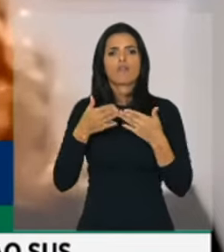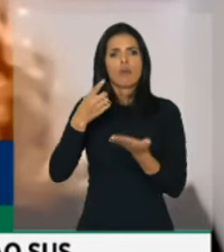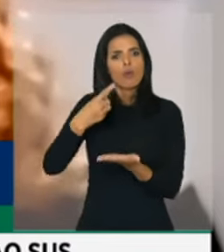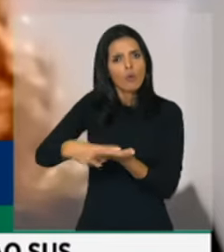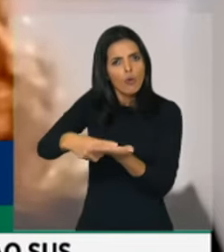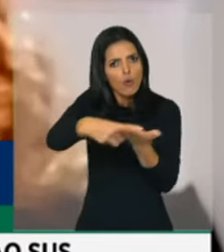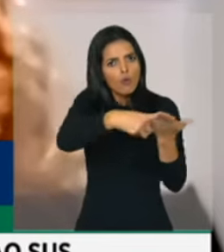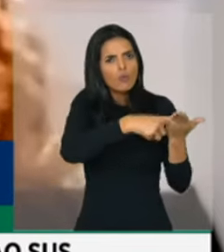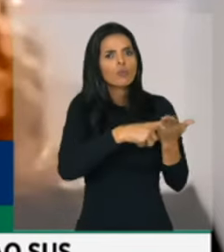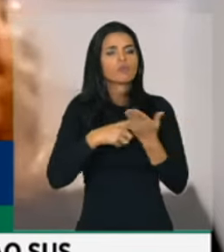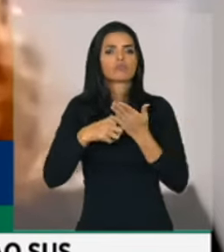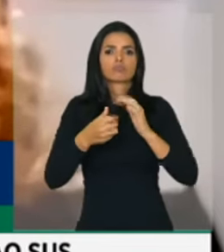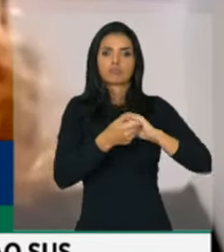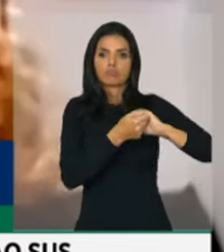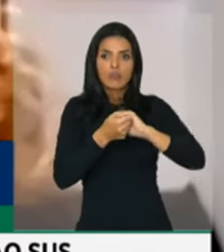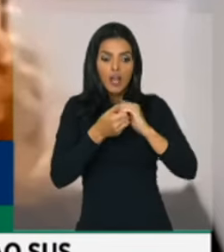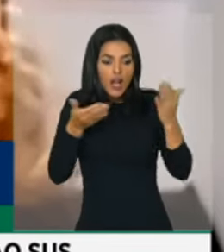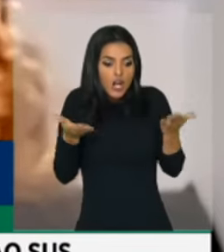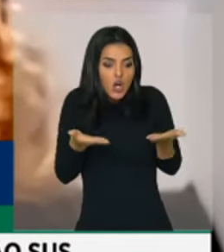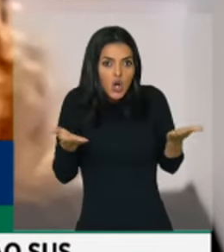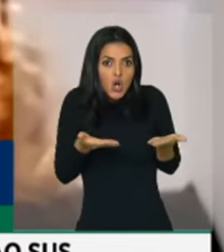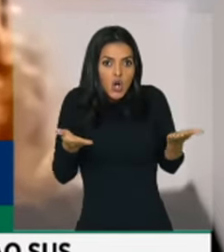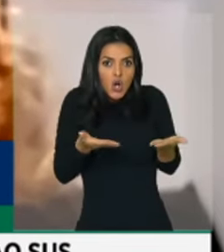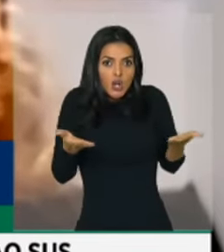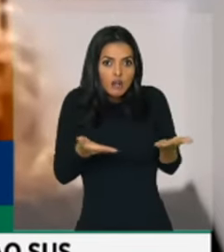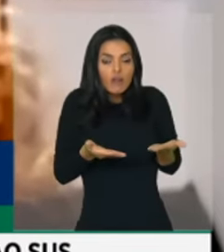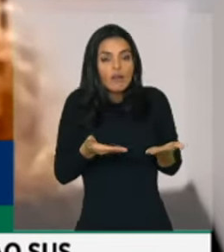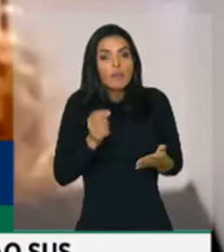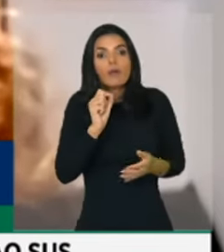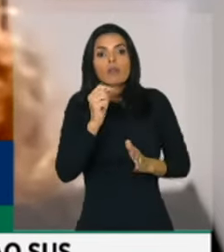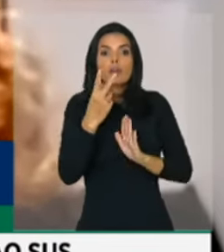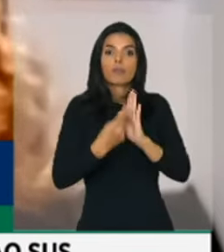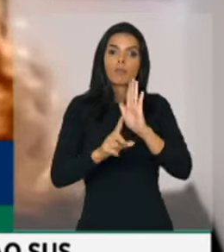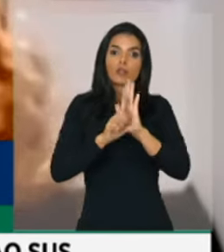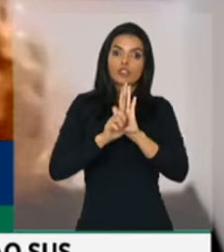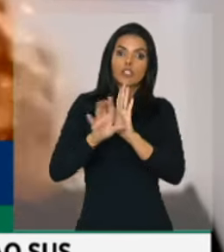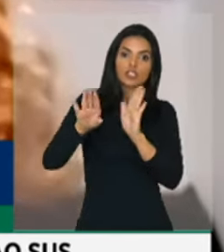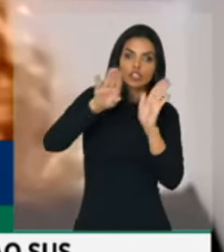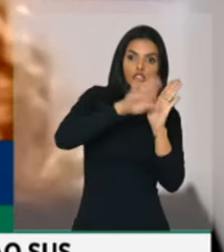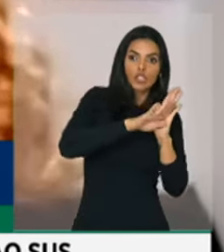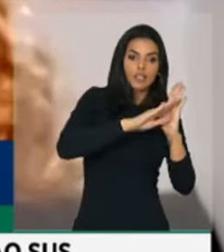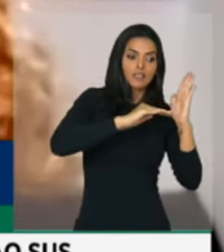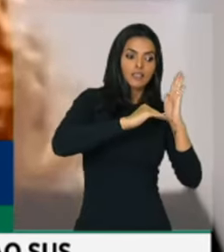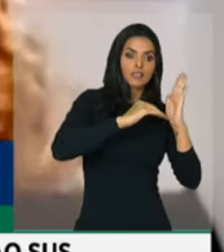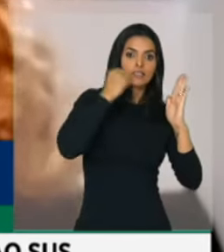POSSIBILIDADE AINDA AQUI PARA QUE O PROJETO CHEGUE NO SENADO REDONDO E NÃO PRECISE FAZER RETORNAR É CASA PARA NÃO